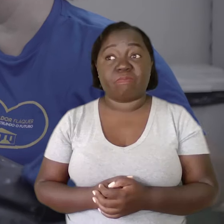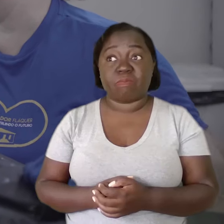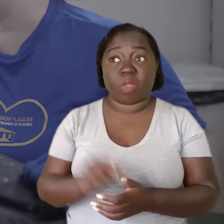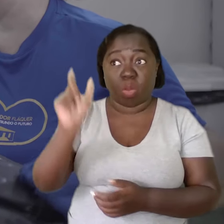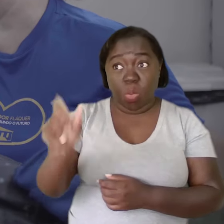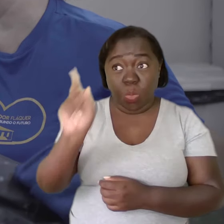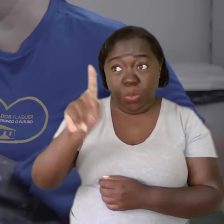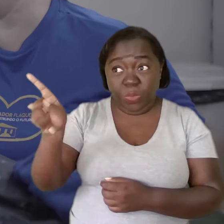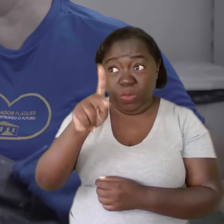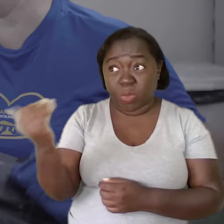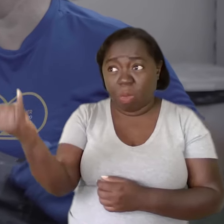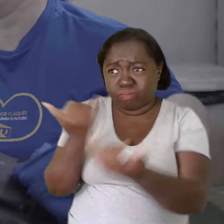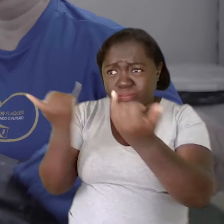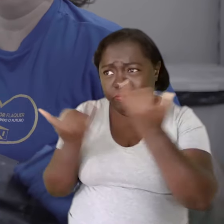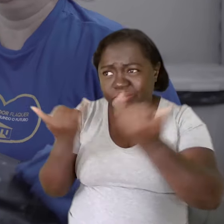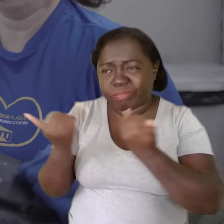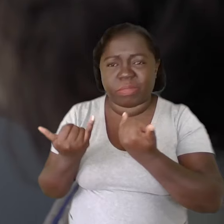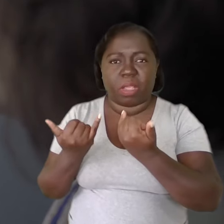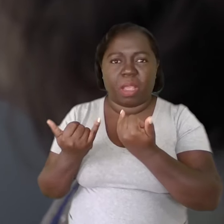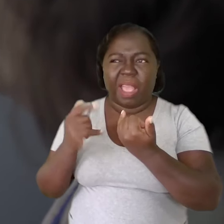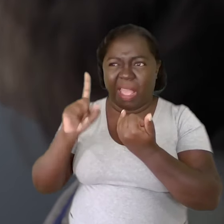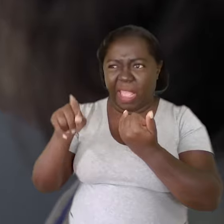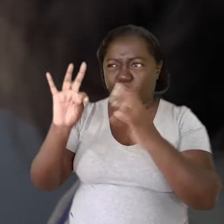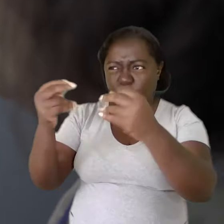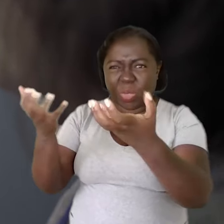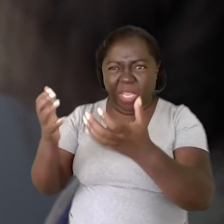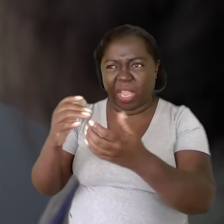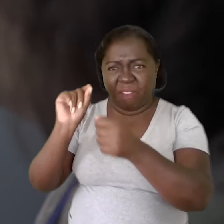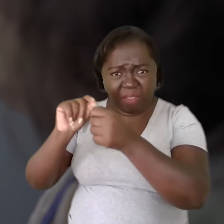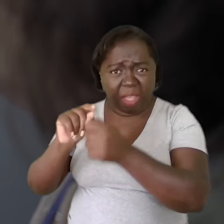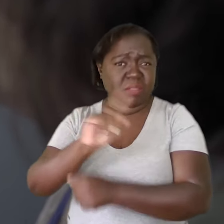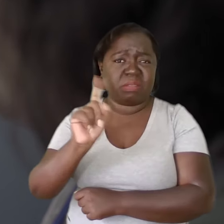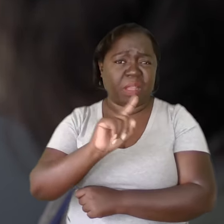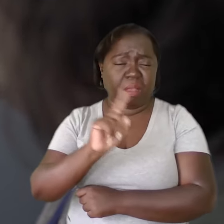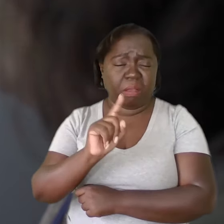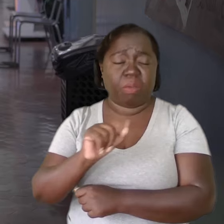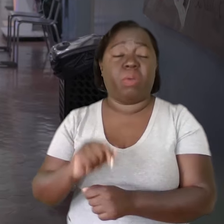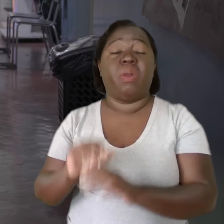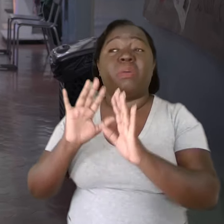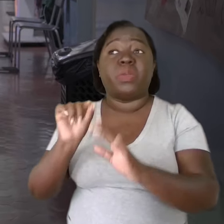Escutar o professor não é fazer tudo o que o professor quer, coisas mirabolantes, não.